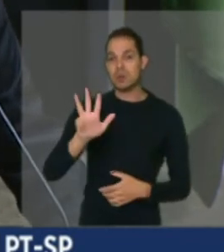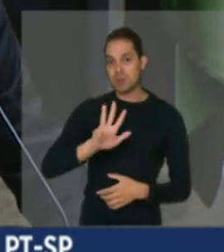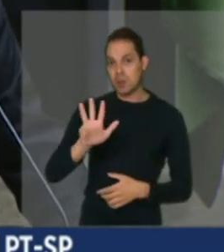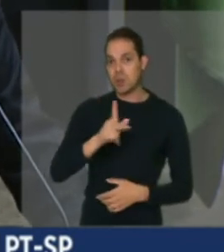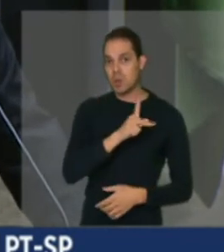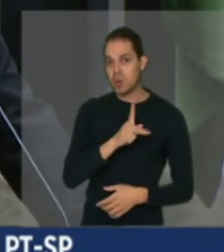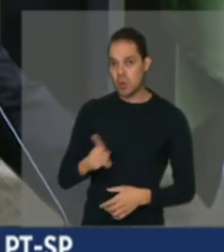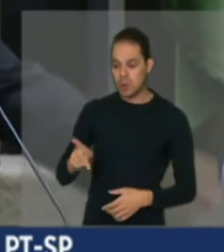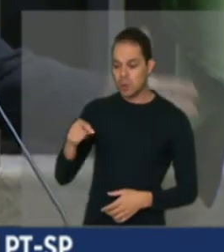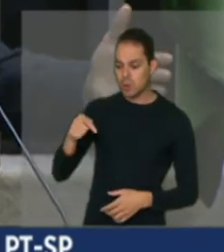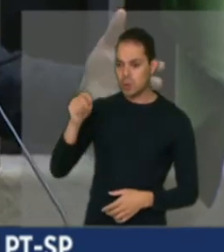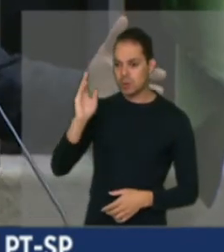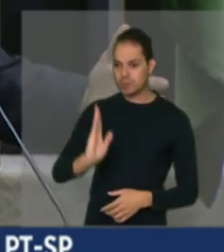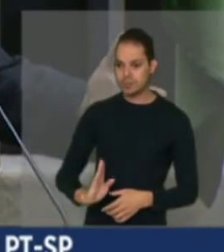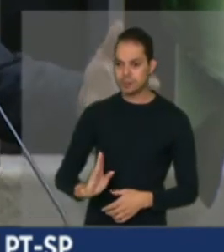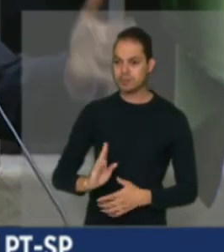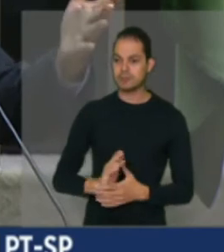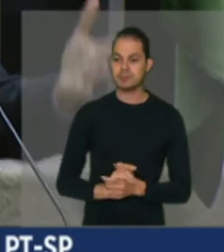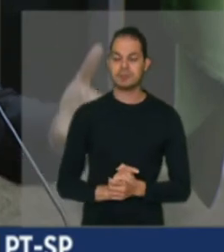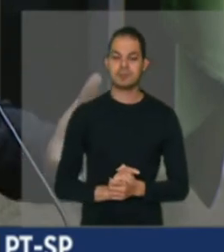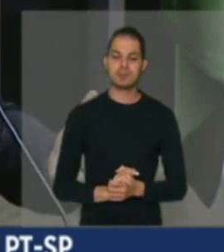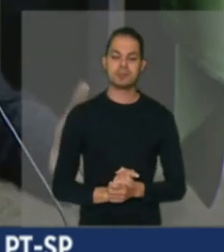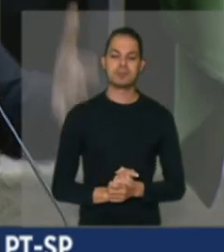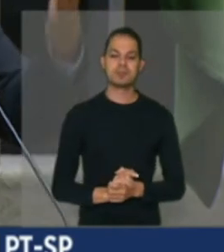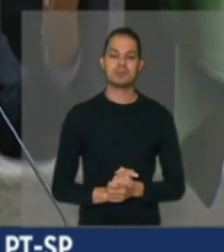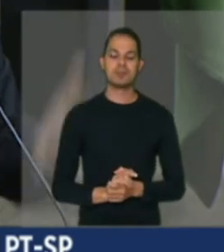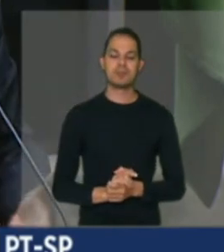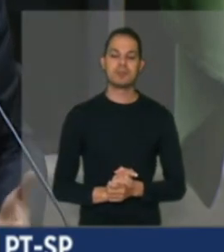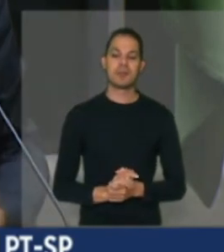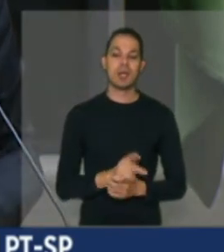PRESIDENTE QUER DESQUALIFICAR AS ELEIÇÕES, NÓS NÃO VAMOS